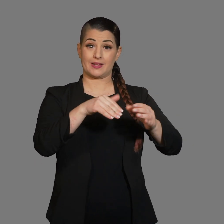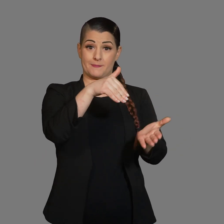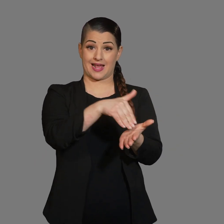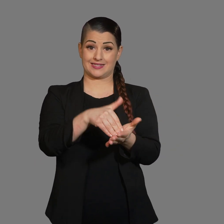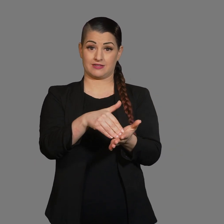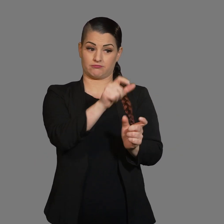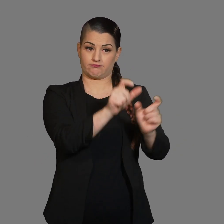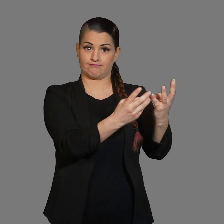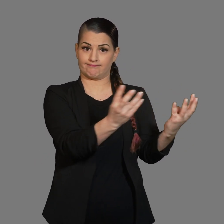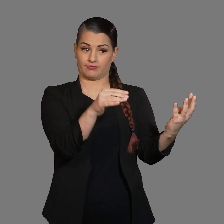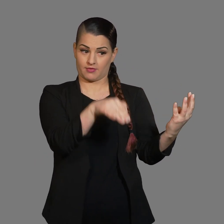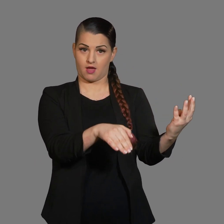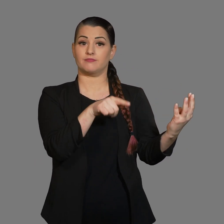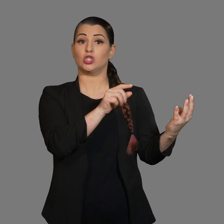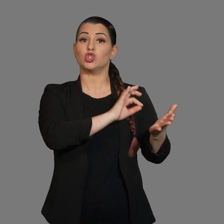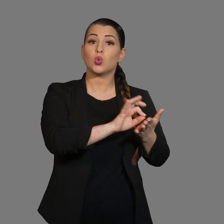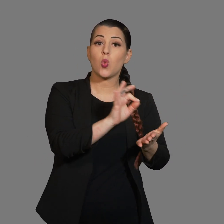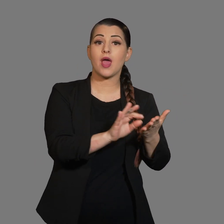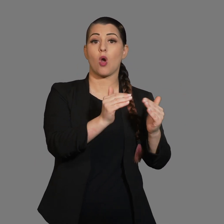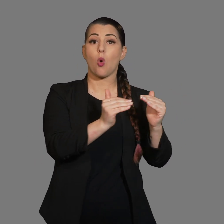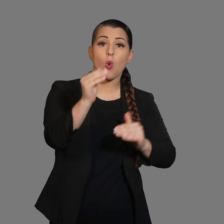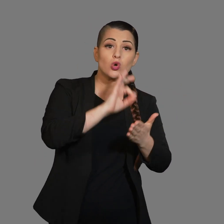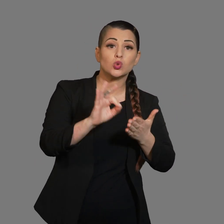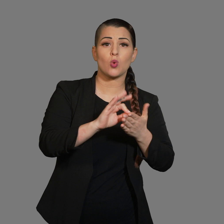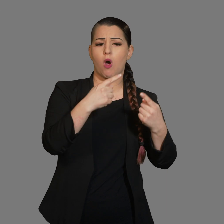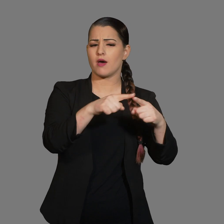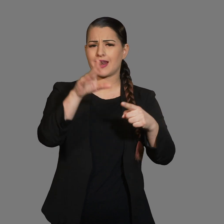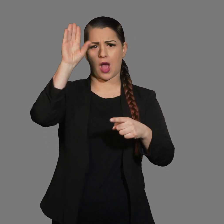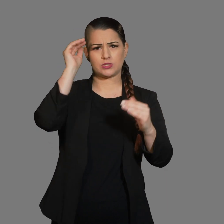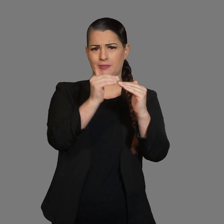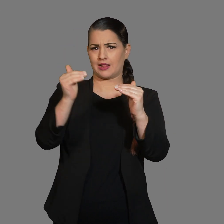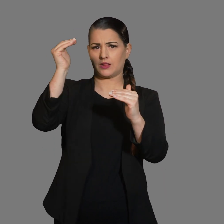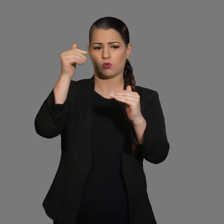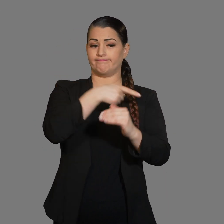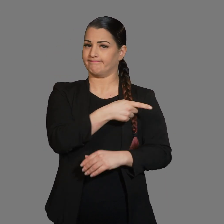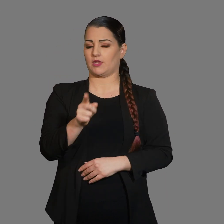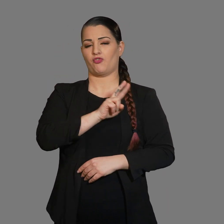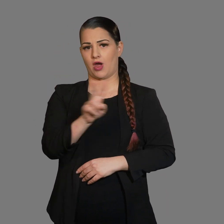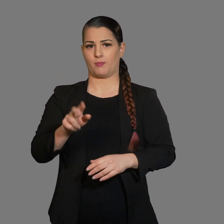Der Präsenzunterricht in Schulen, Hochschulen und übrigen Ausbildungsstätten ist verboten.